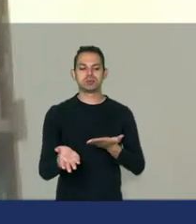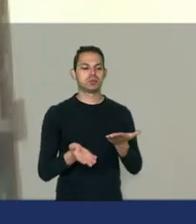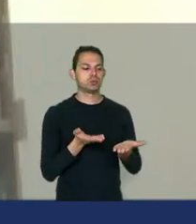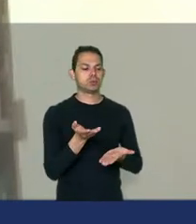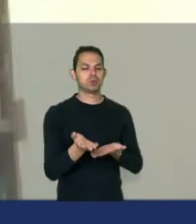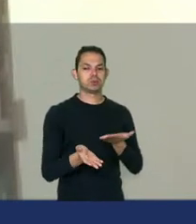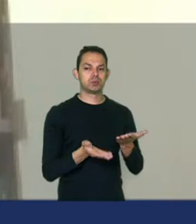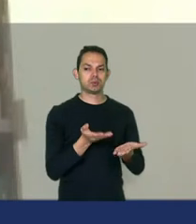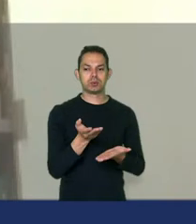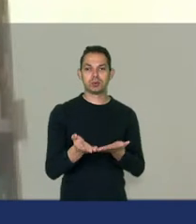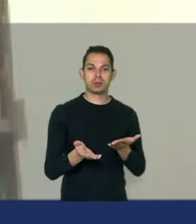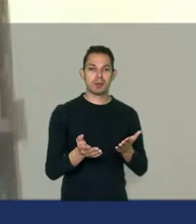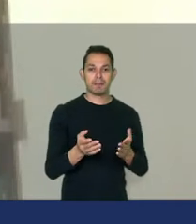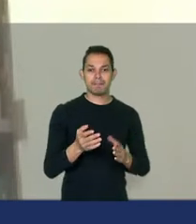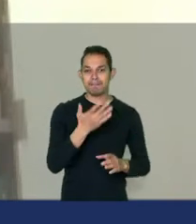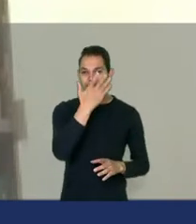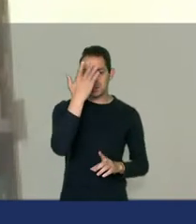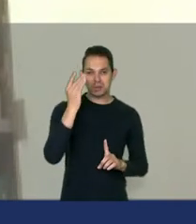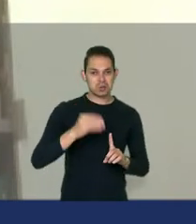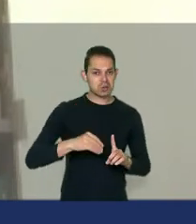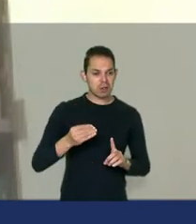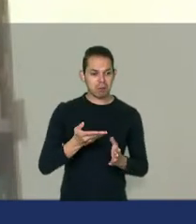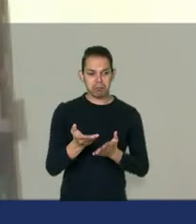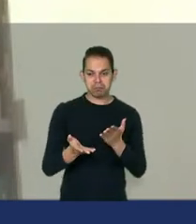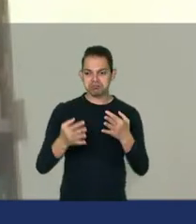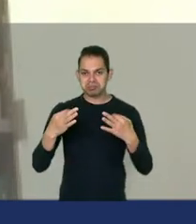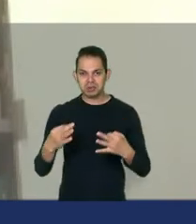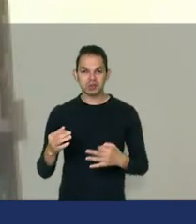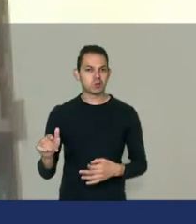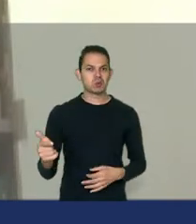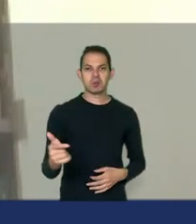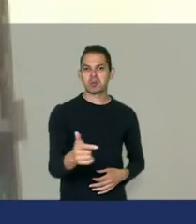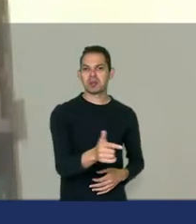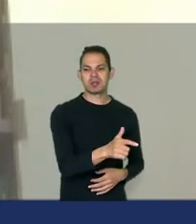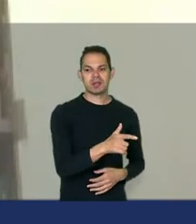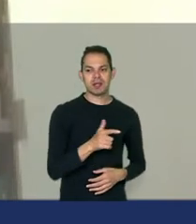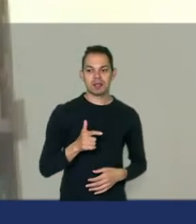PARA ATENDER PRINCIPALMENTE A QUEM MAIS PRECISA. É NECESSÁRIO QUE ESSE PARLAMENTO REVEJA A POLÍTICA